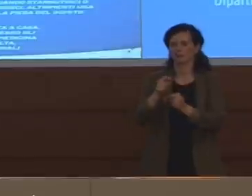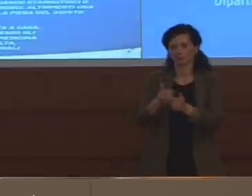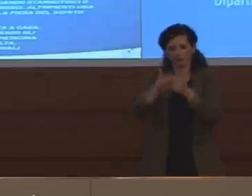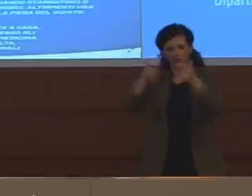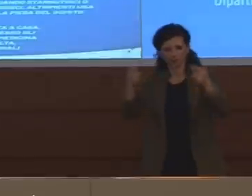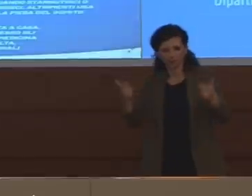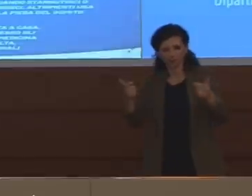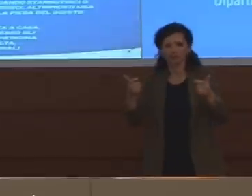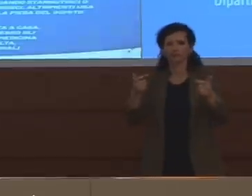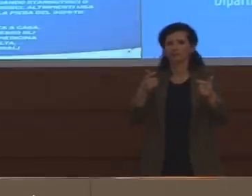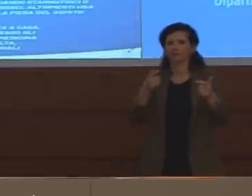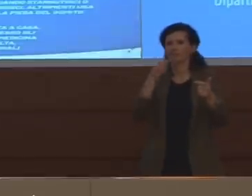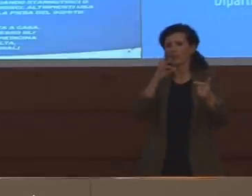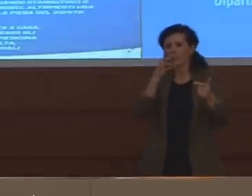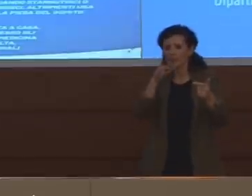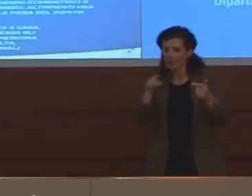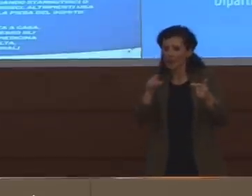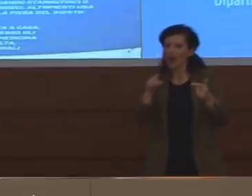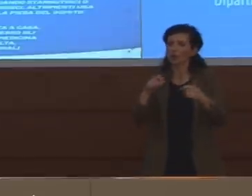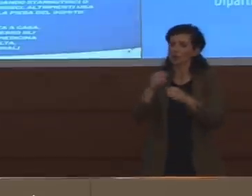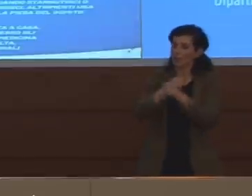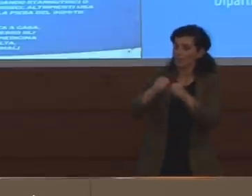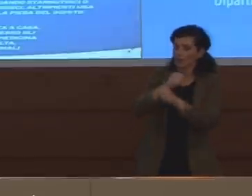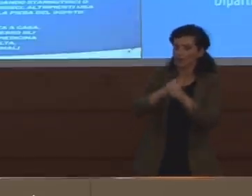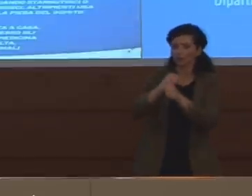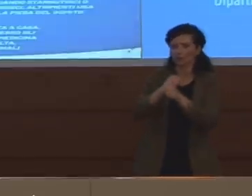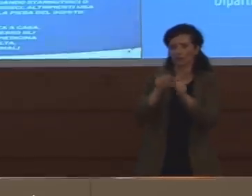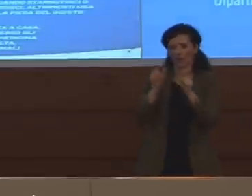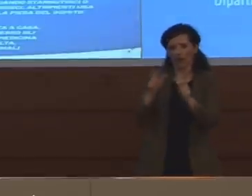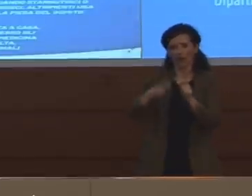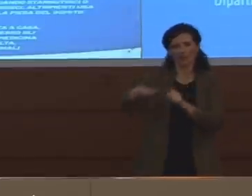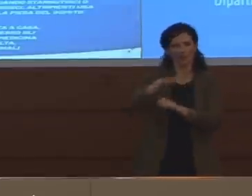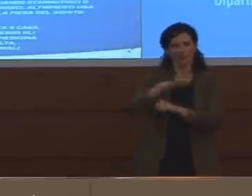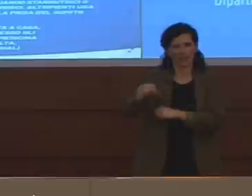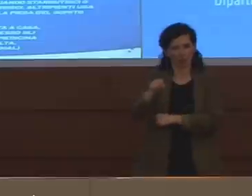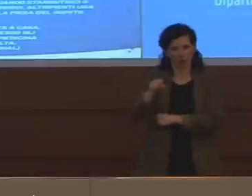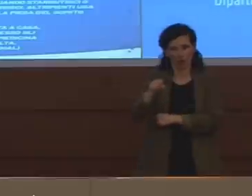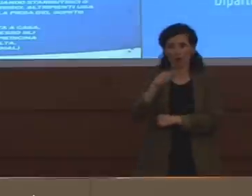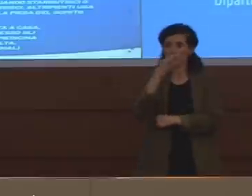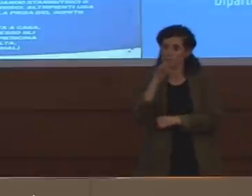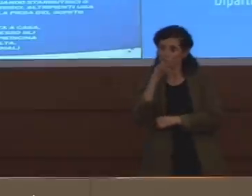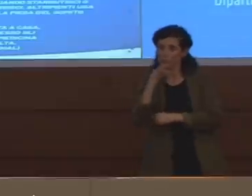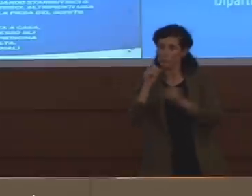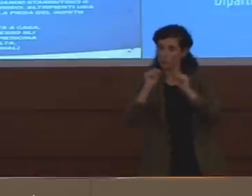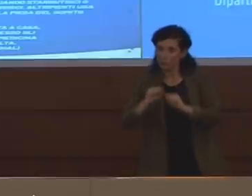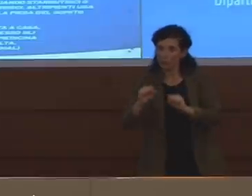dell'efficacia della medicina territoriale. E ci aggiungo però un sesto